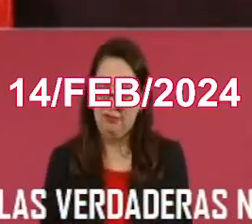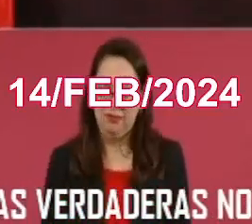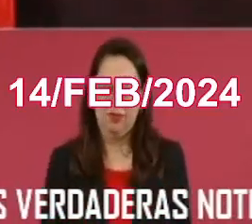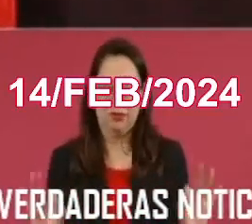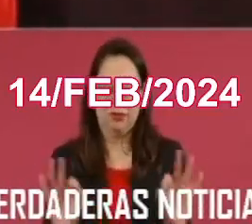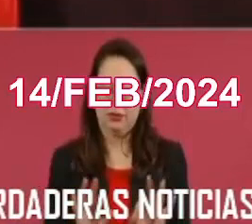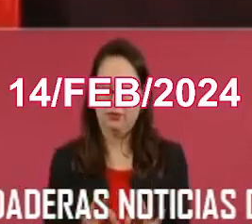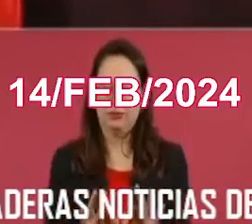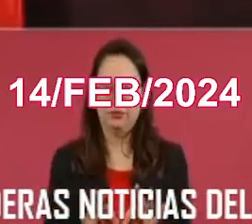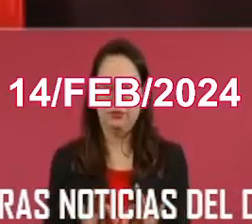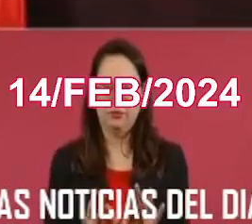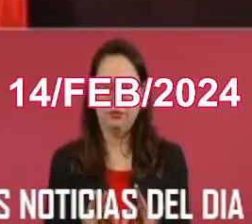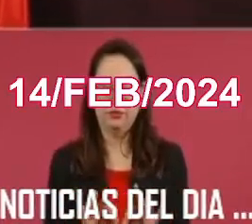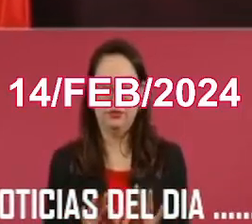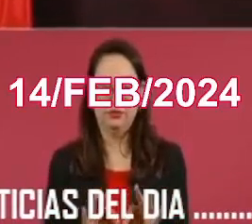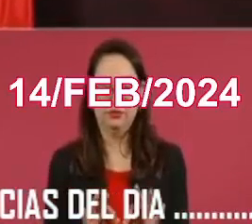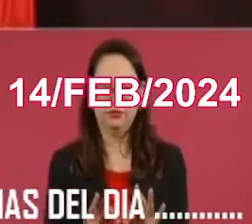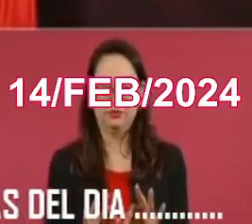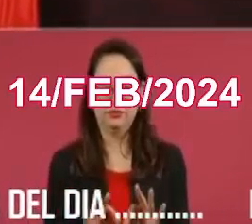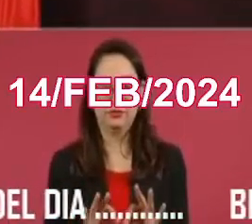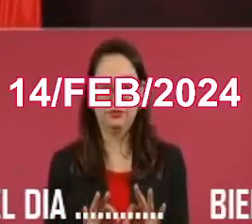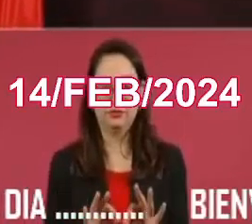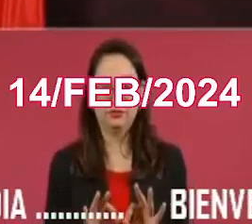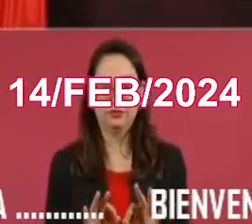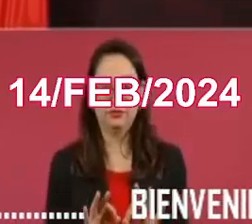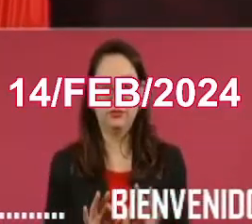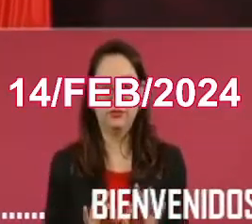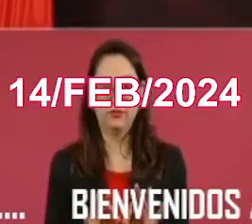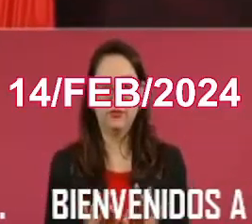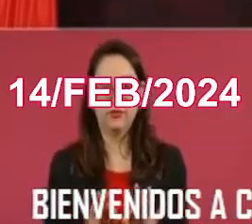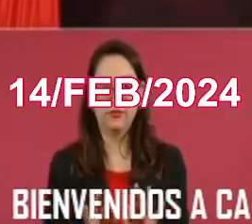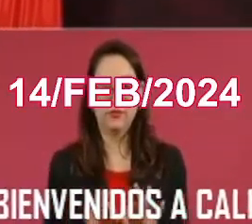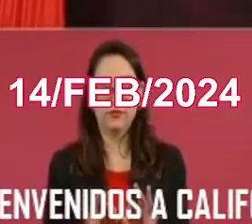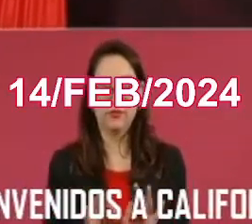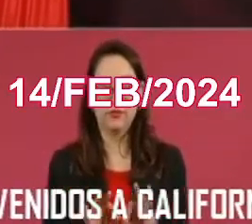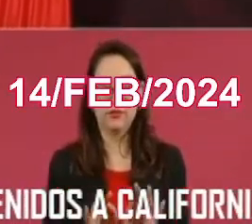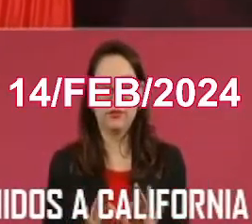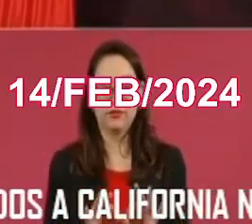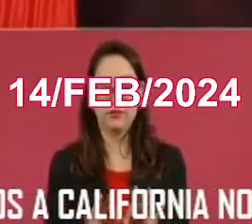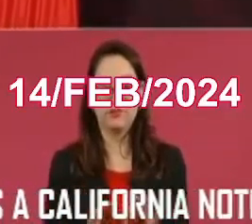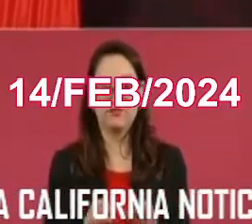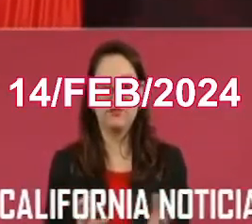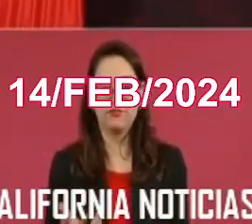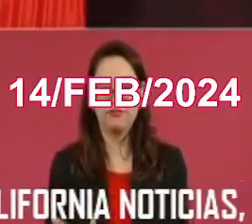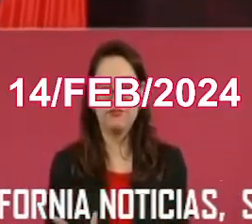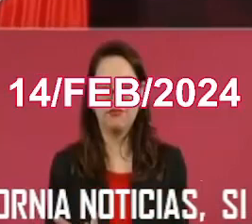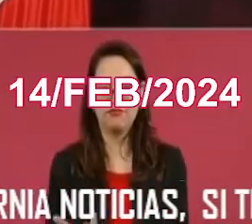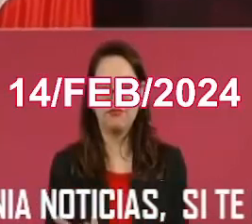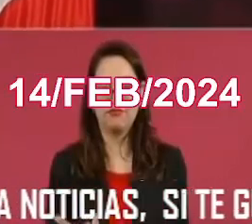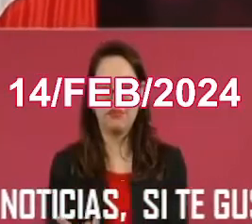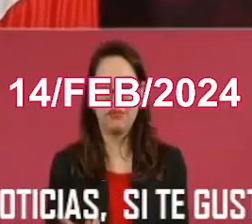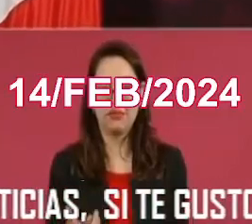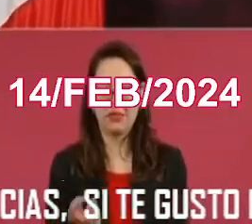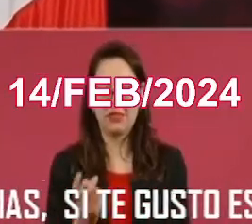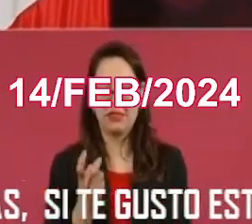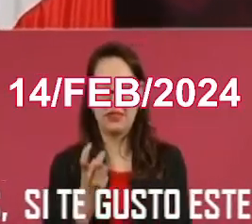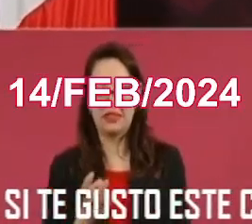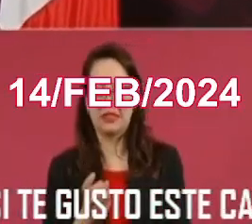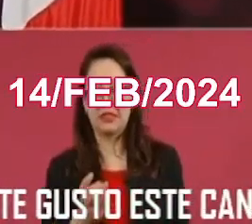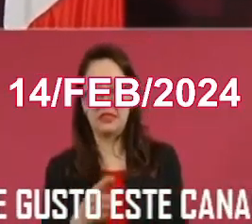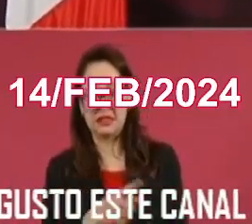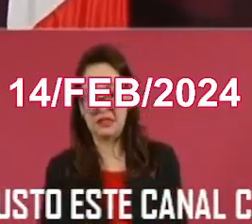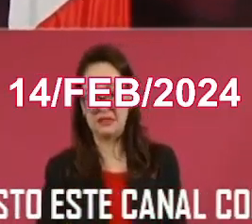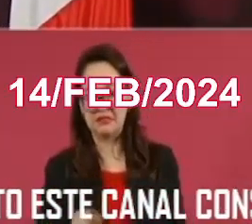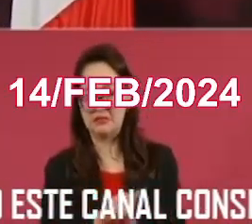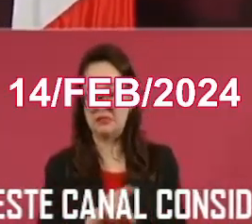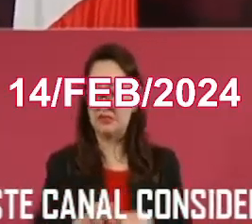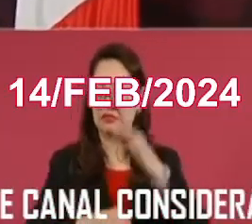cómo contrarrestar las campañas de